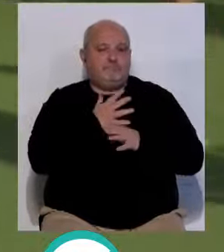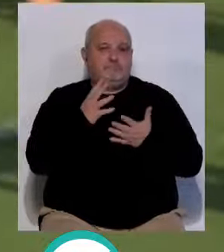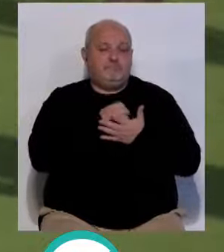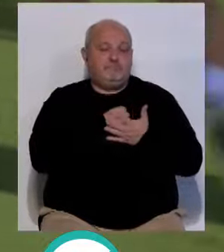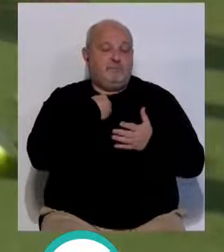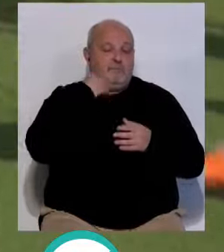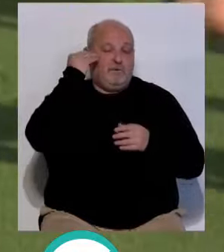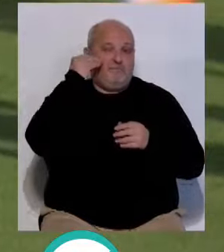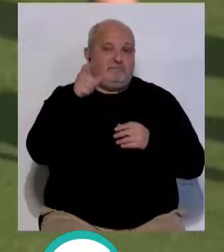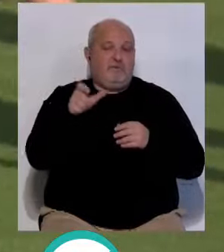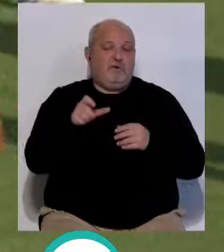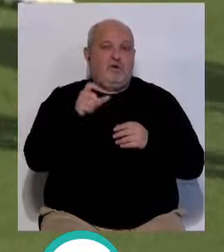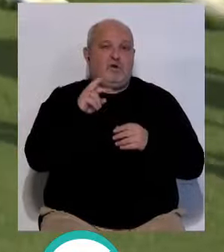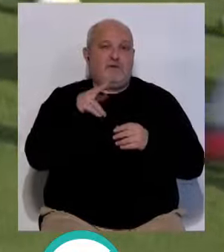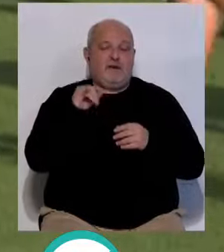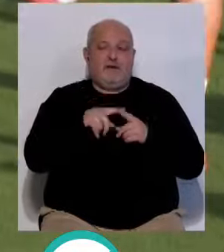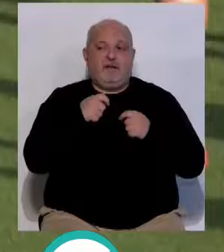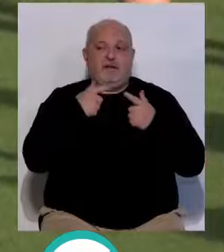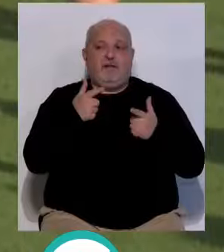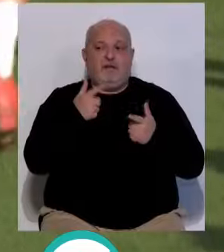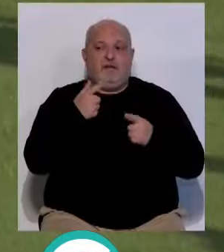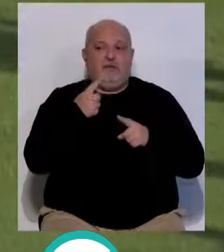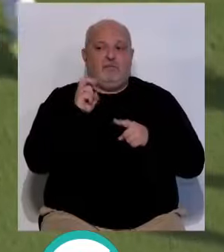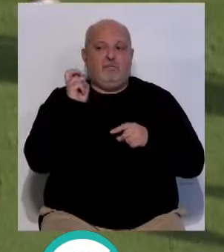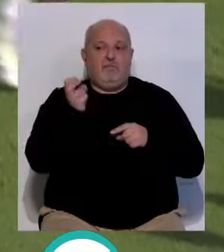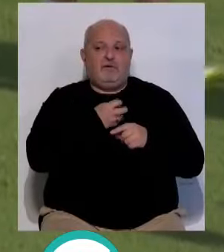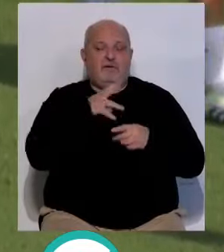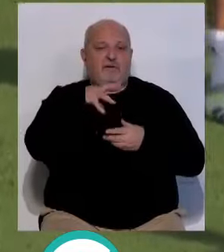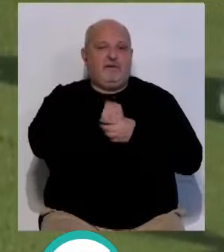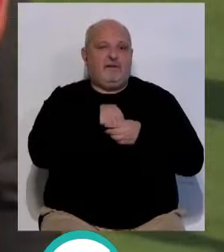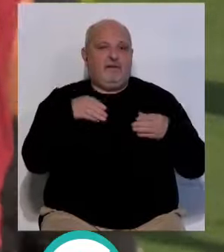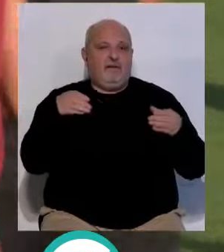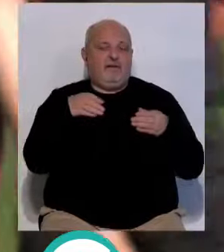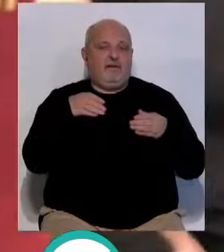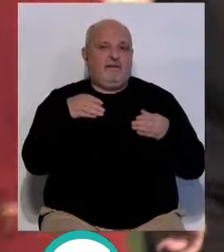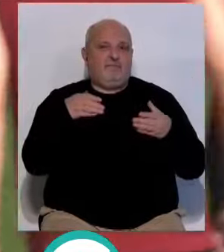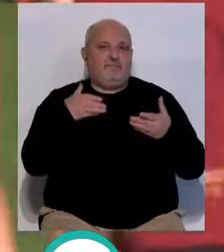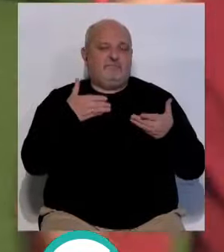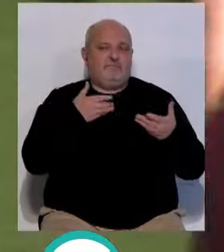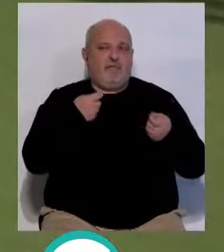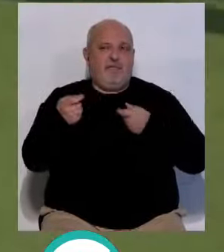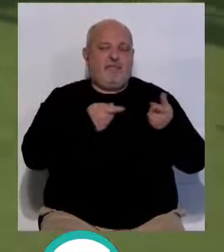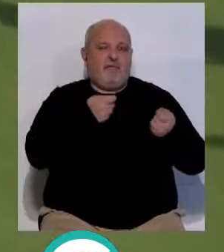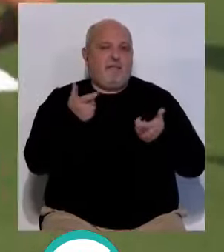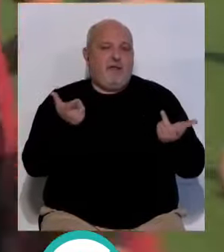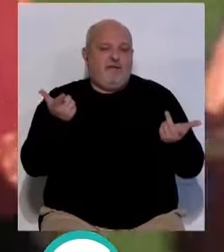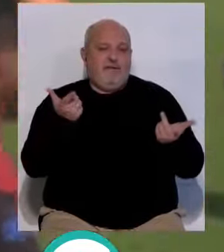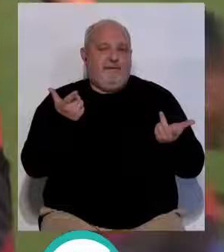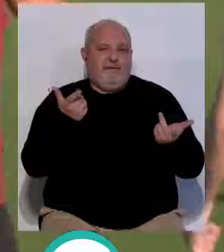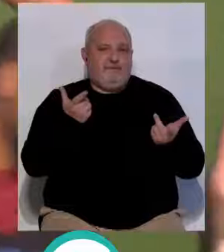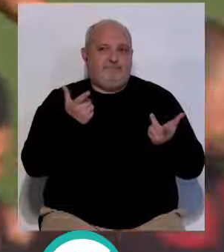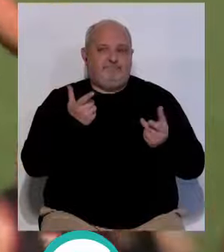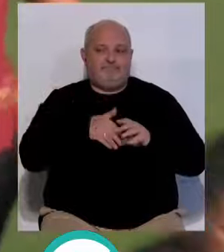Yo creo que que aportará un millón de cosas en el vestuario en banquillo pero no está en un no